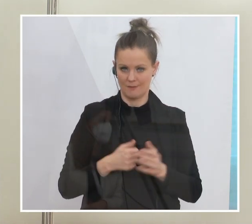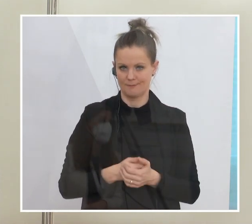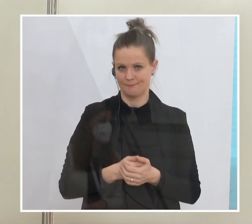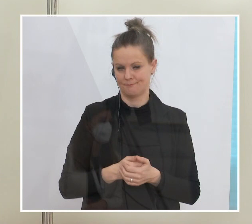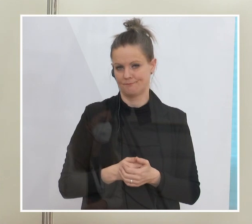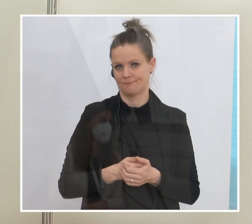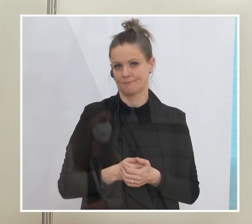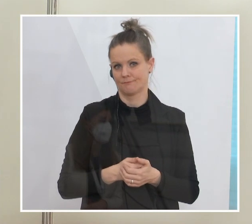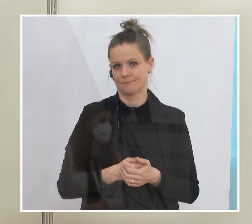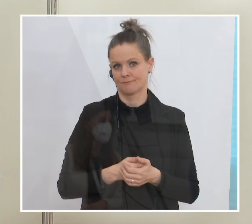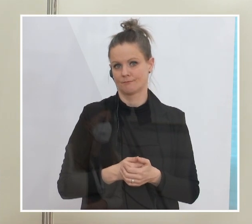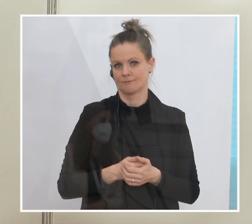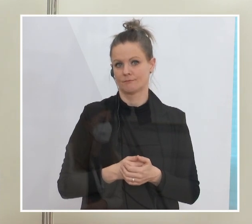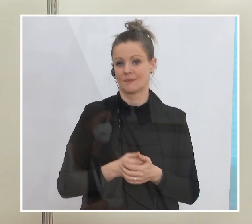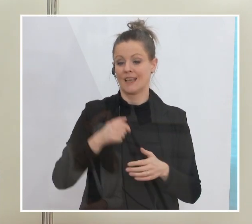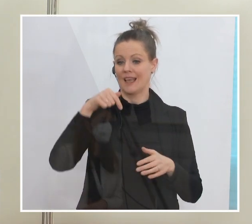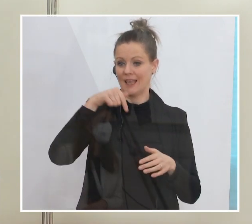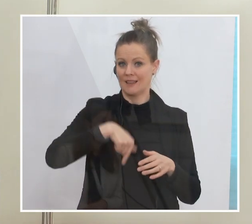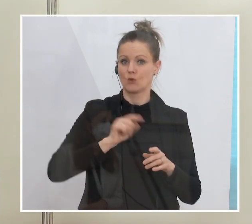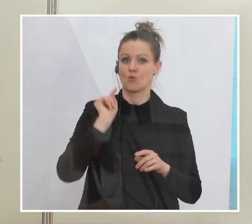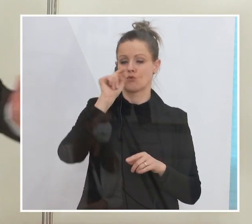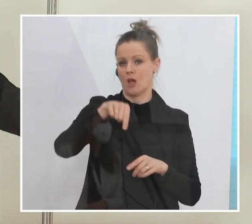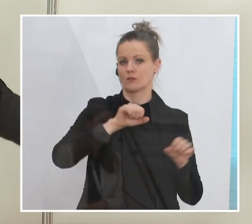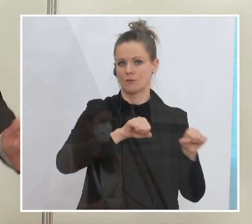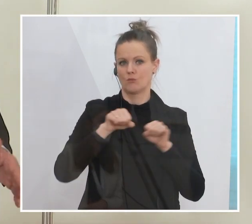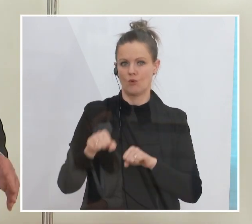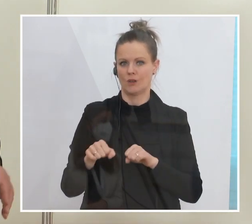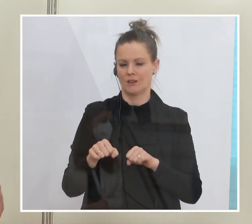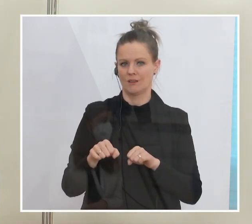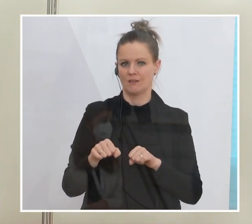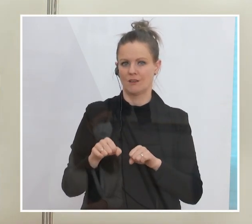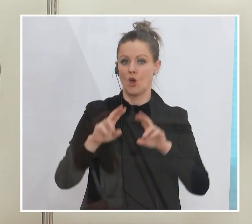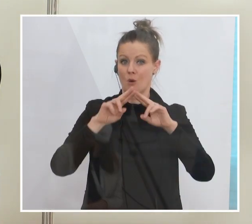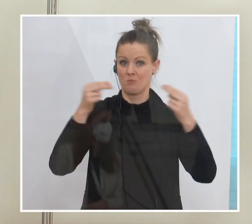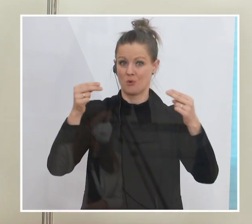gilt wieder indoor und outdoor. Also anders als auf Bundesebene da werden wir am 15., das ist